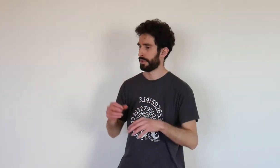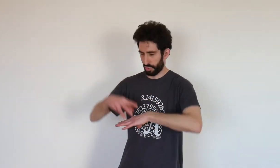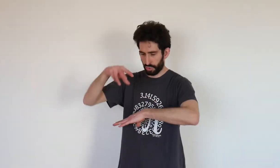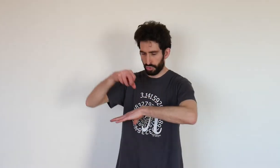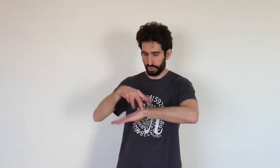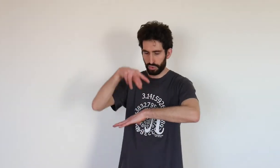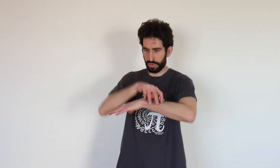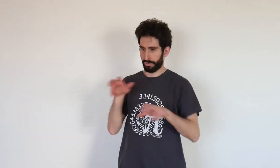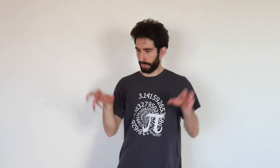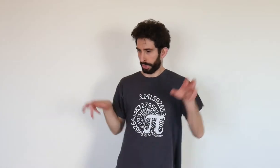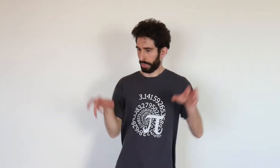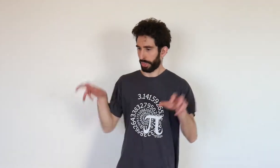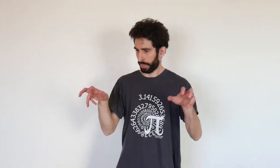C'est comme les grenouilles.